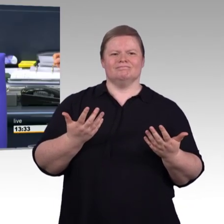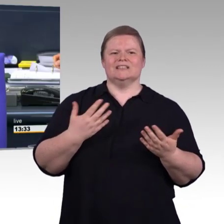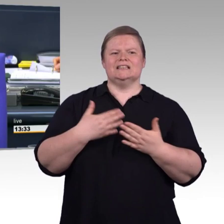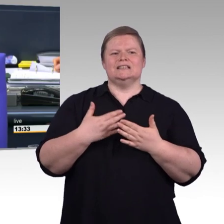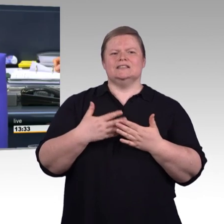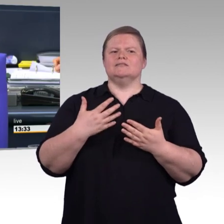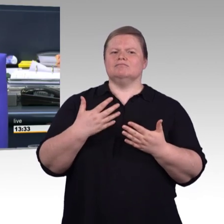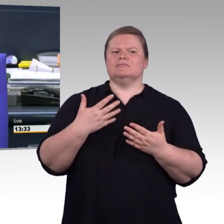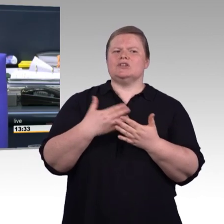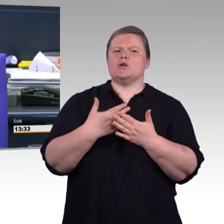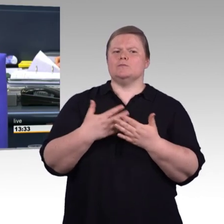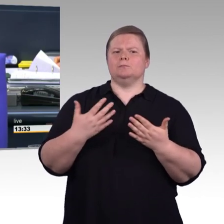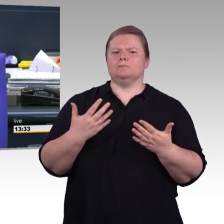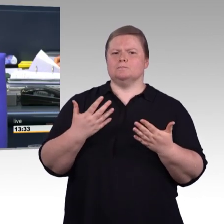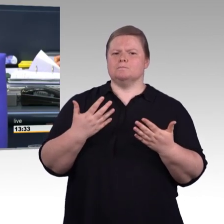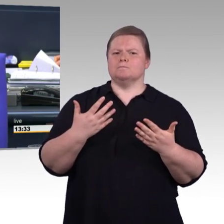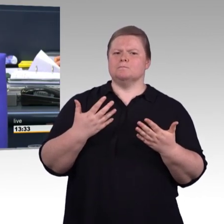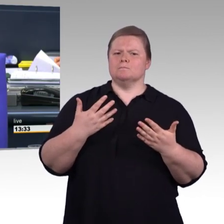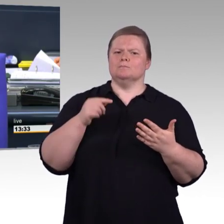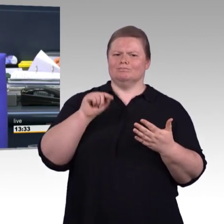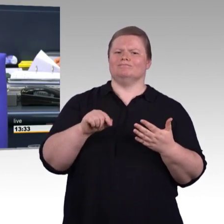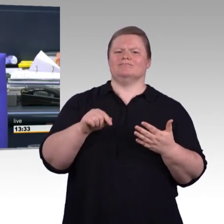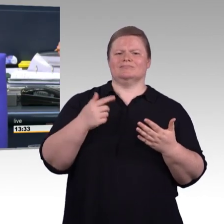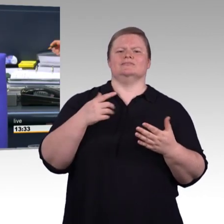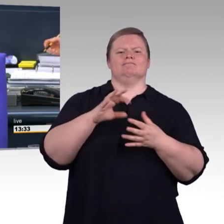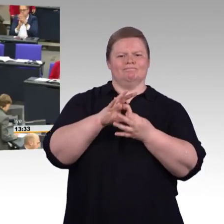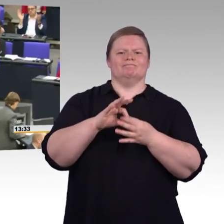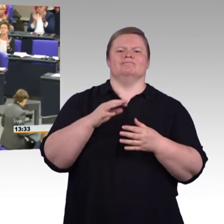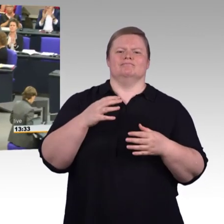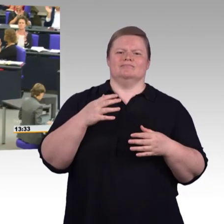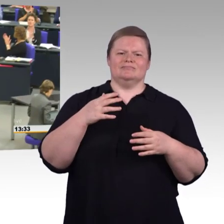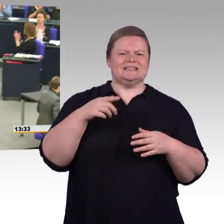(Präsidium) Das Wort hat der Abgeordnete Norbert Müller für die Fraktion Die Linke.